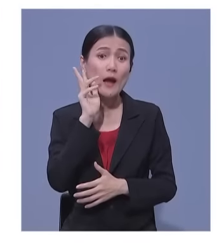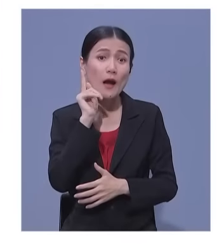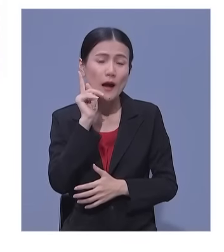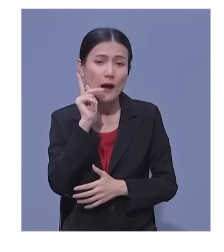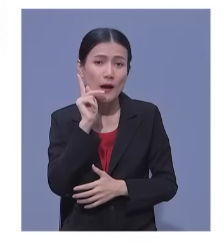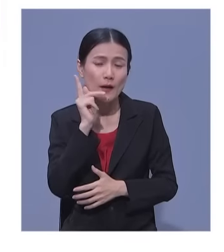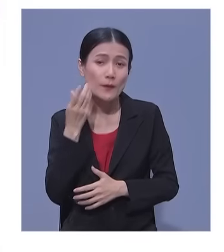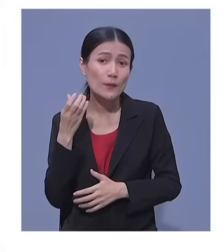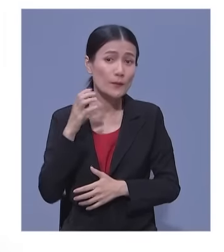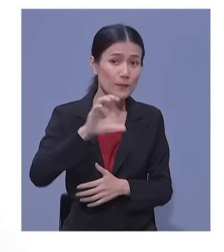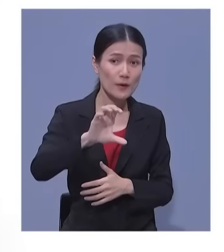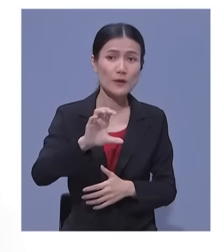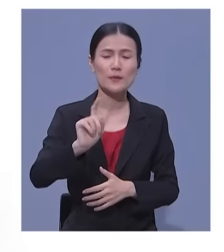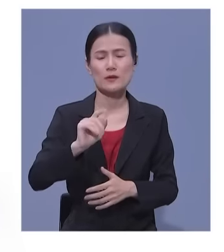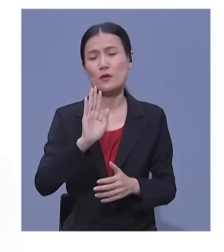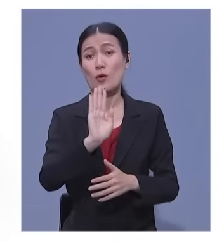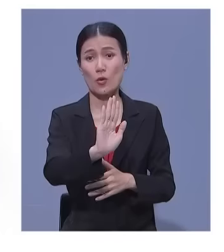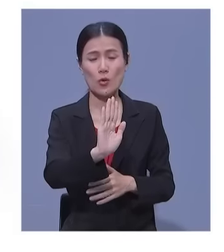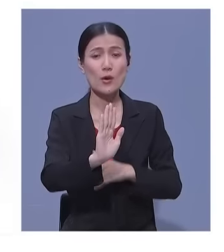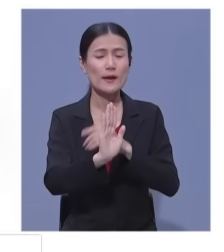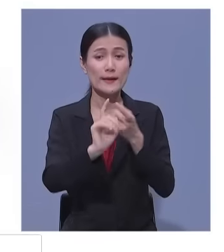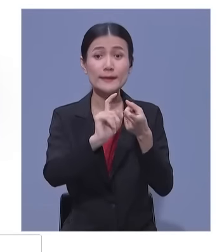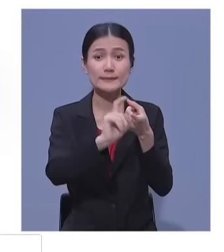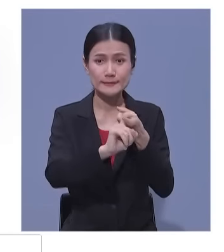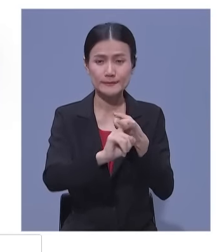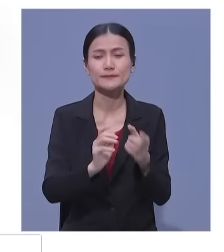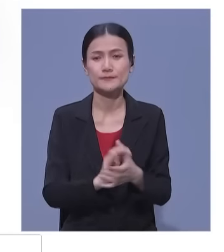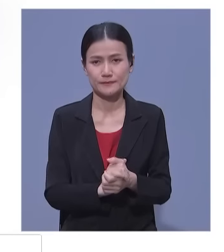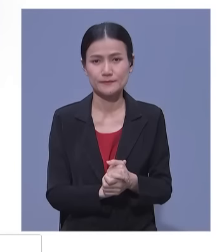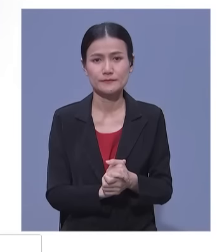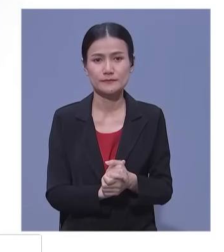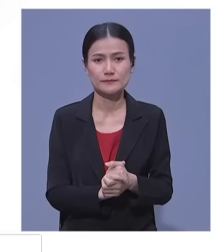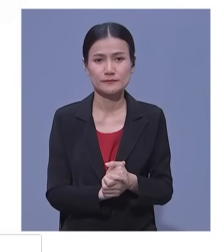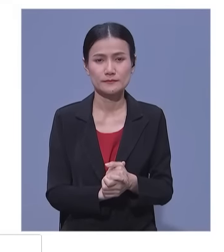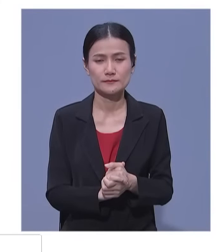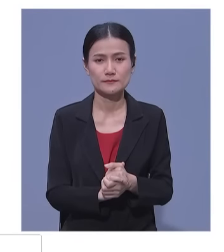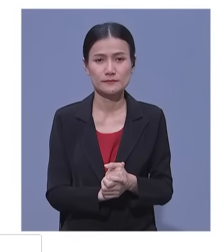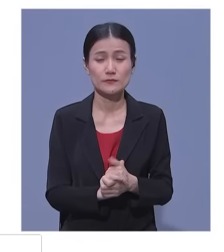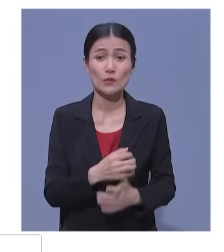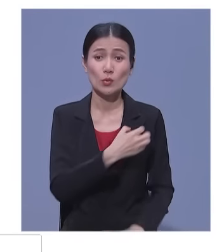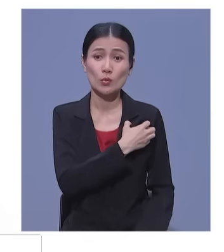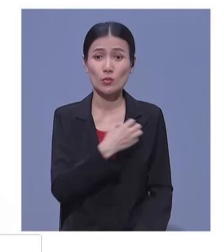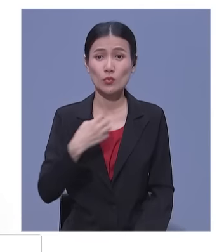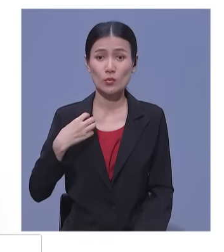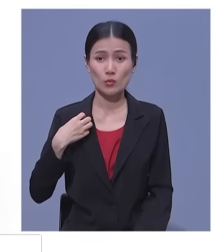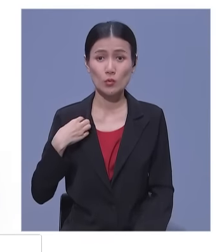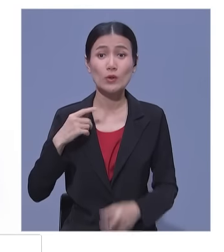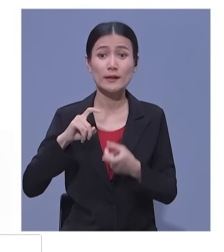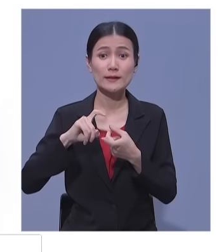ข่าวทัสนะคะสื่อทางการรัสเซียระบุว่า อนาโตลีแนอเอกอัคราชทูตรัสเซียประจำสหรัฐ